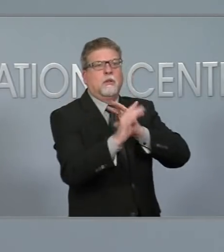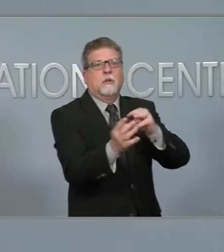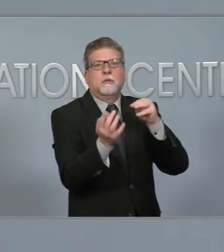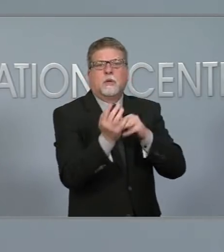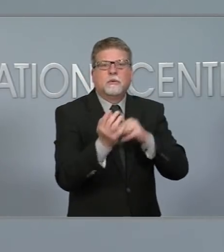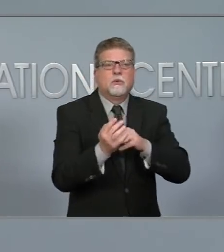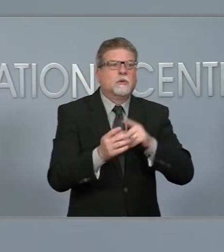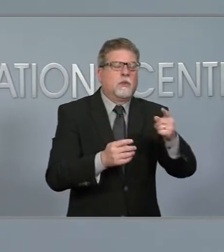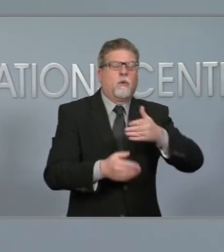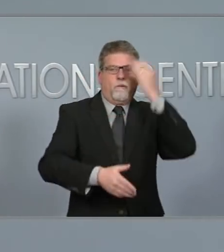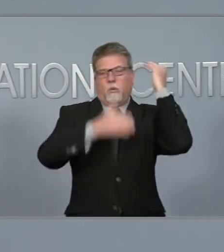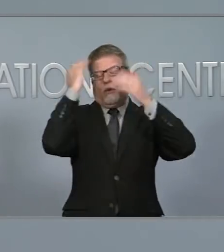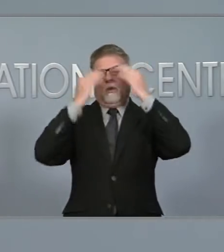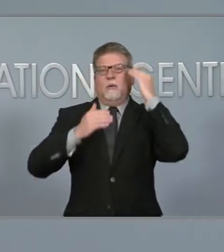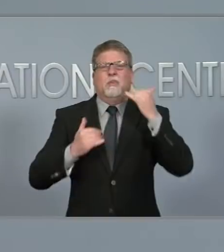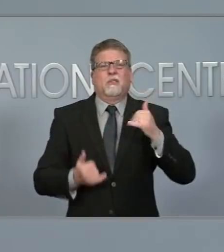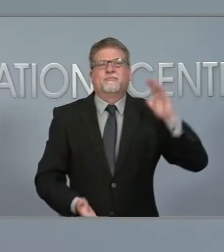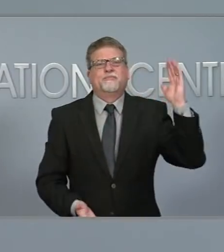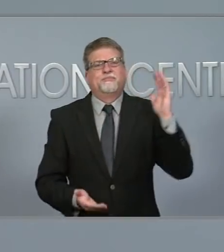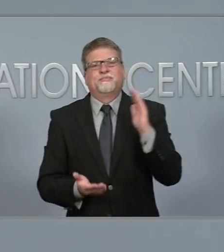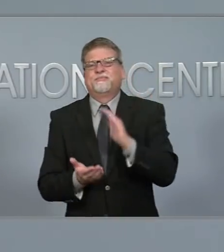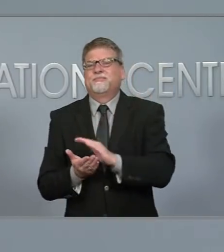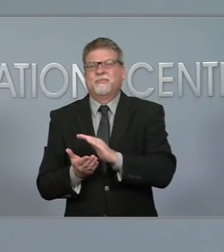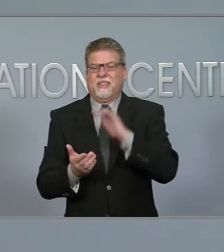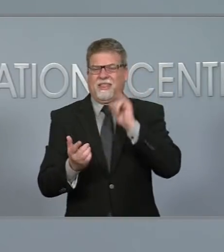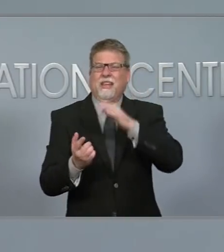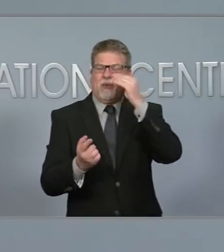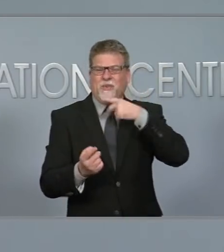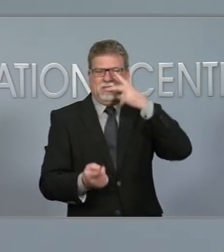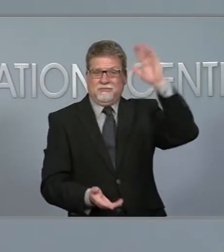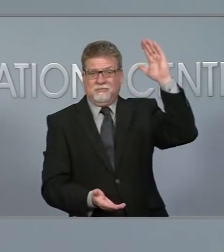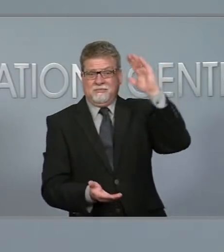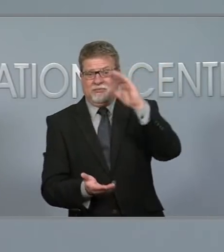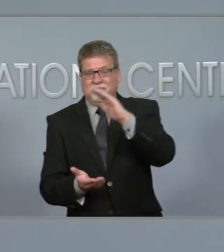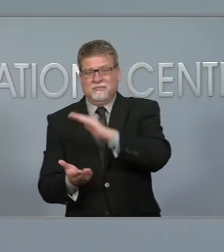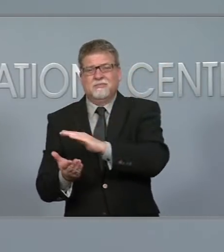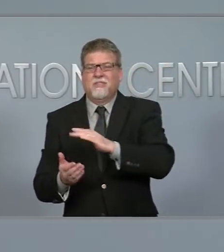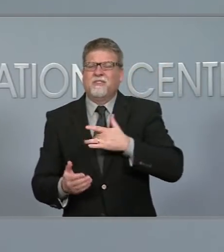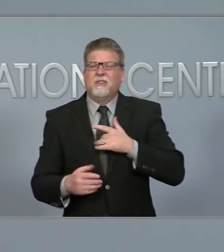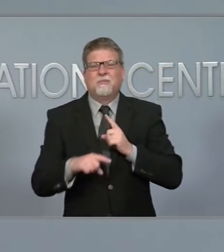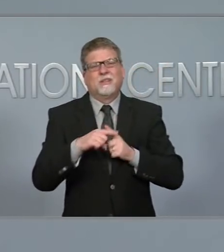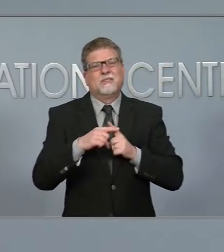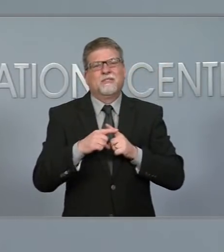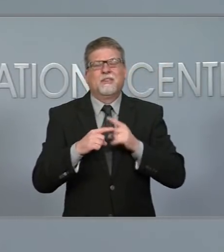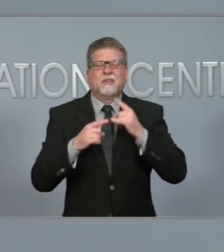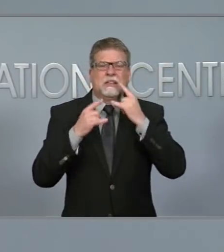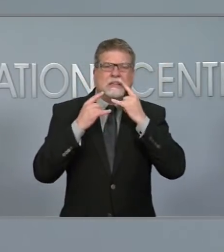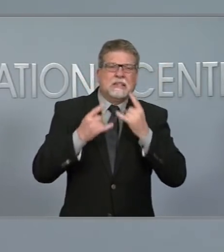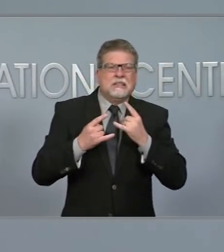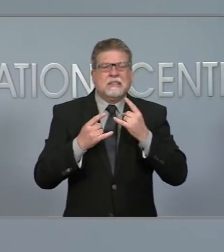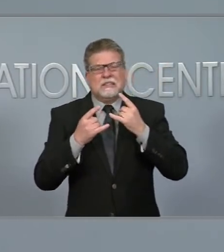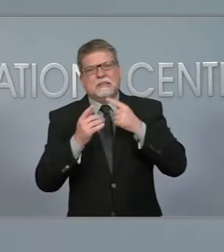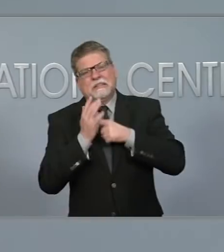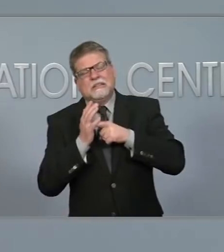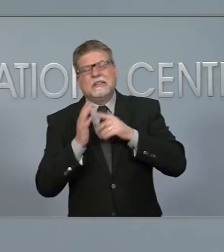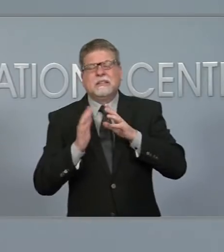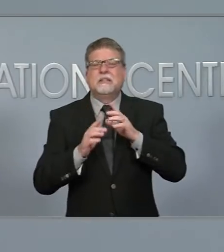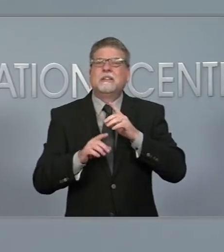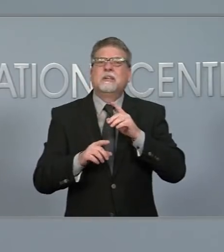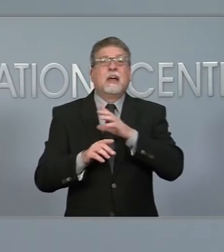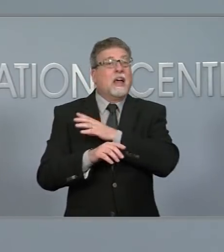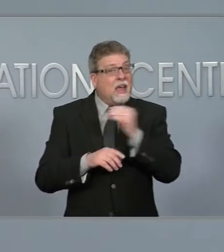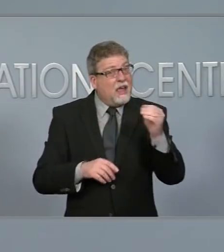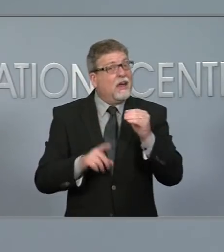ponemos a pensar en las